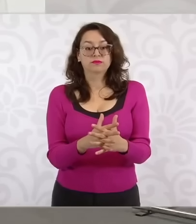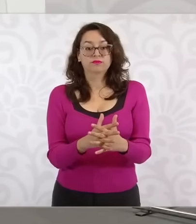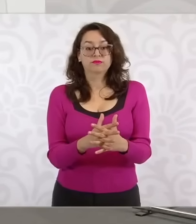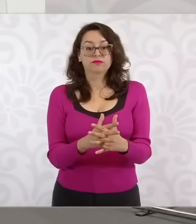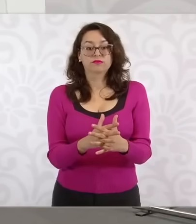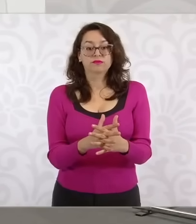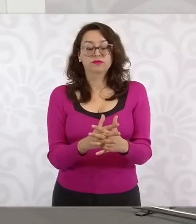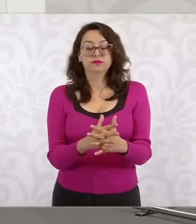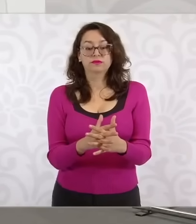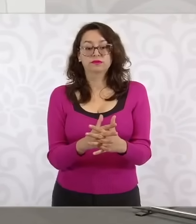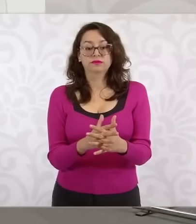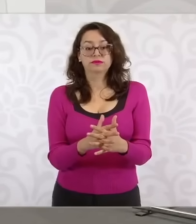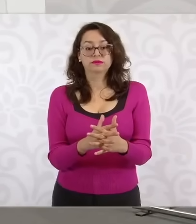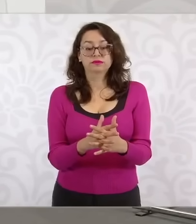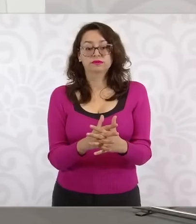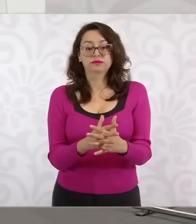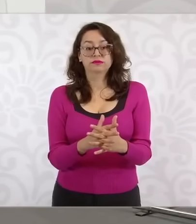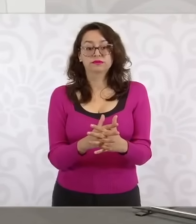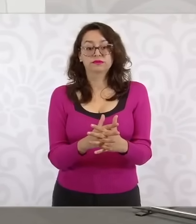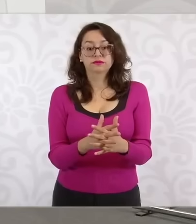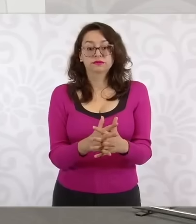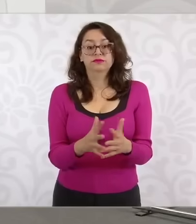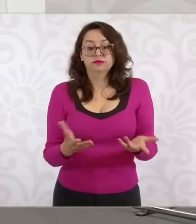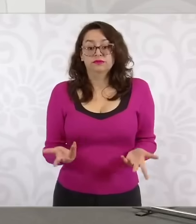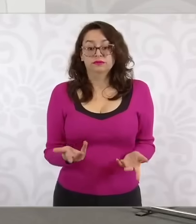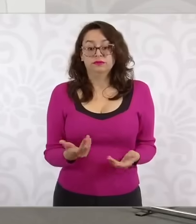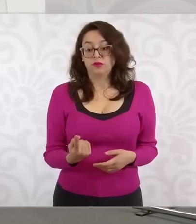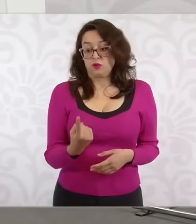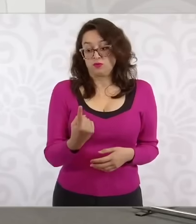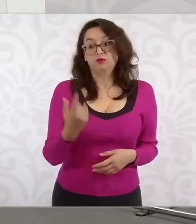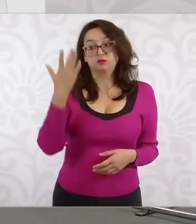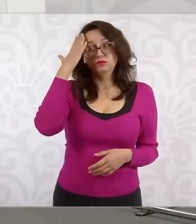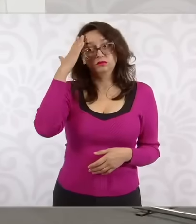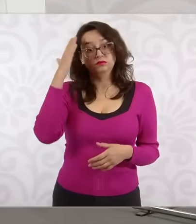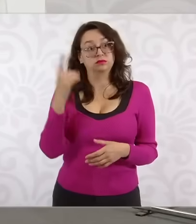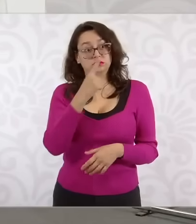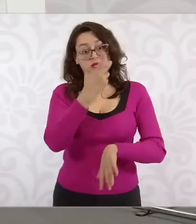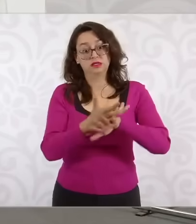y que uno de los delincuentes fue llevado a Estados Unidos todavía sin saber muy bien